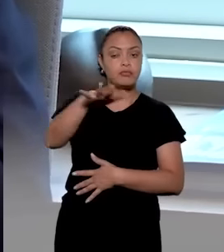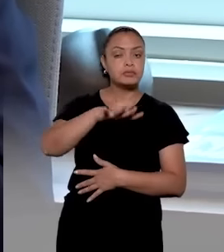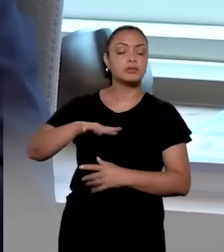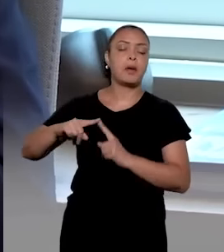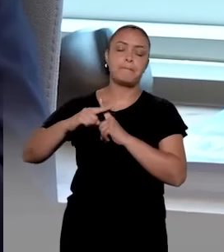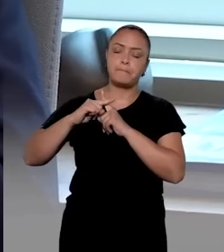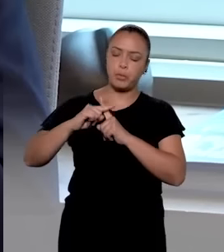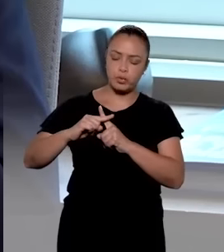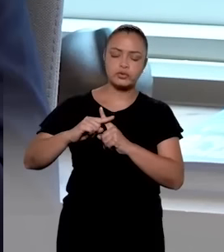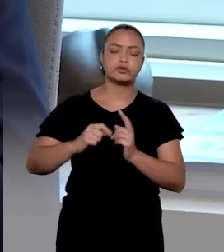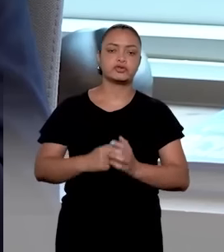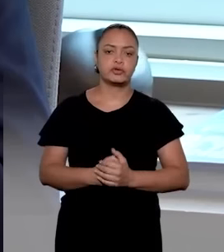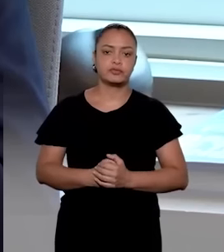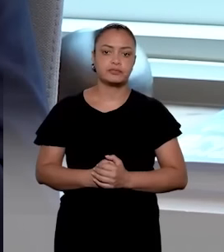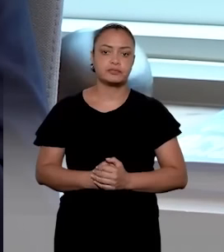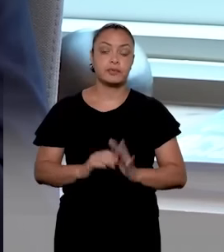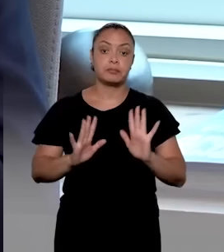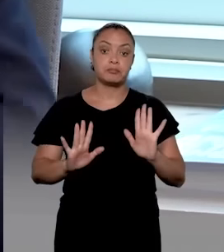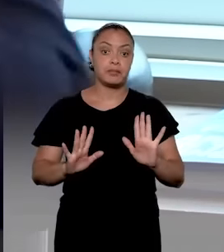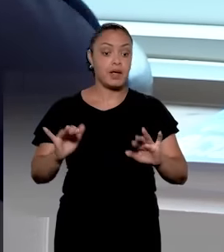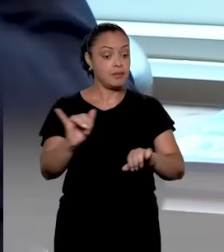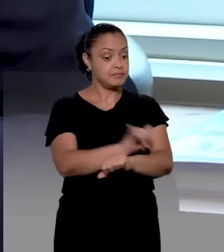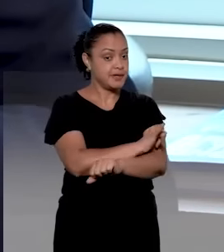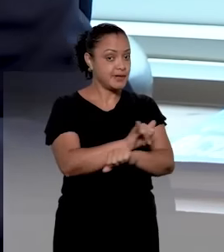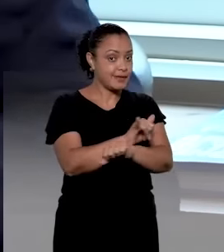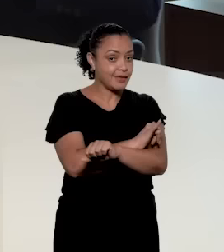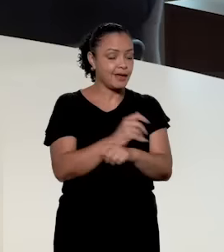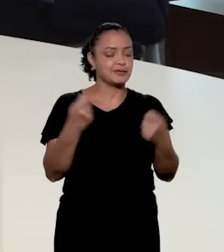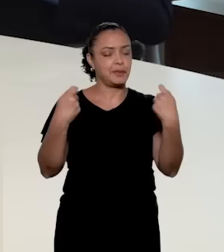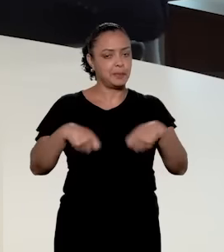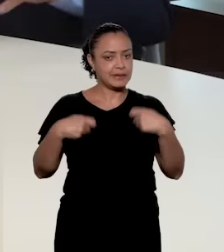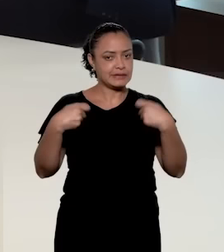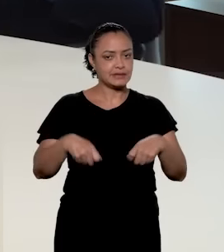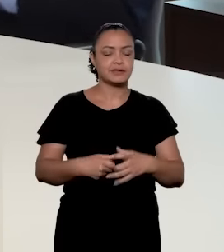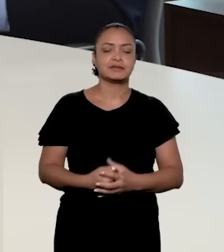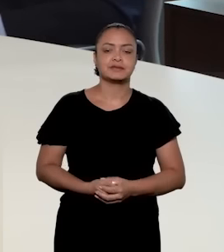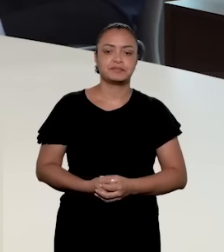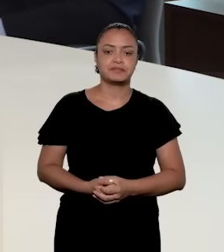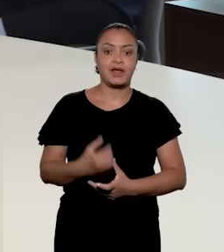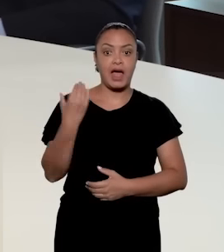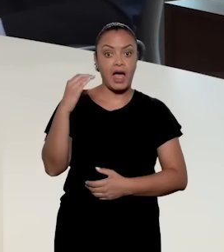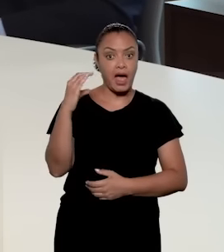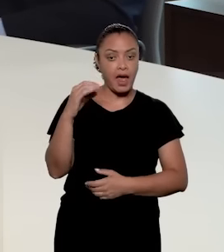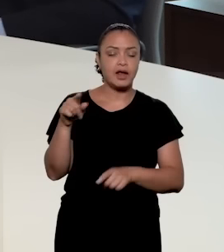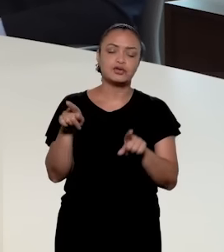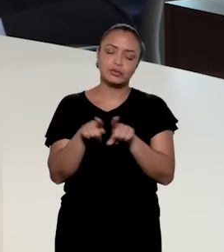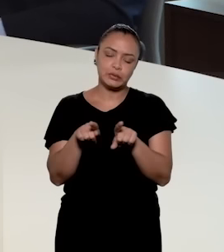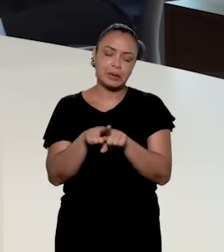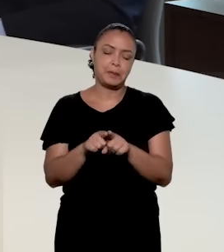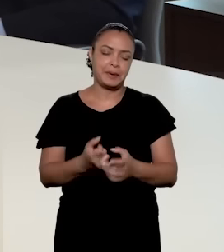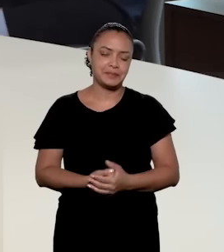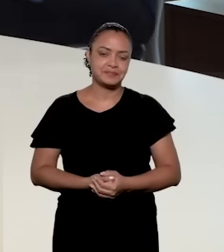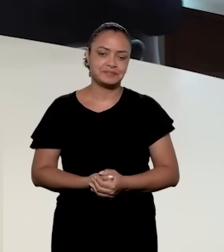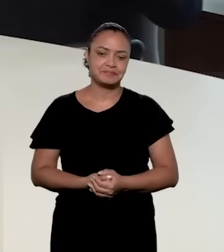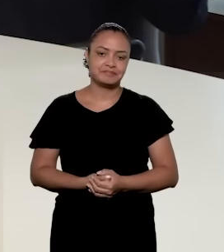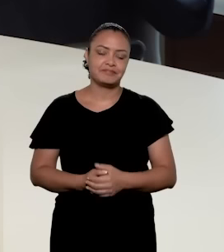Então, o cenário é muito positivo, eu tenho muita animação, mas tem que ter uma estratégia. Estratégia e crédito, não é? Um financiamento.